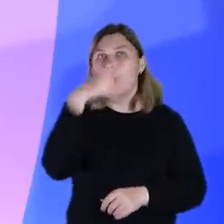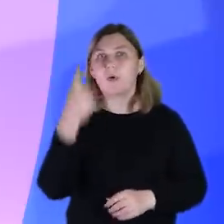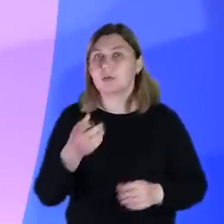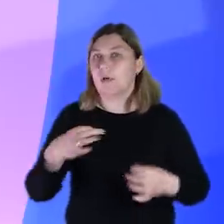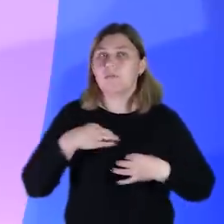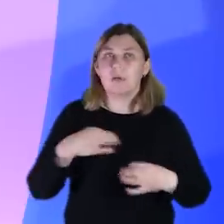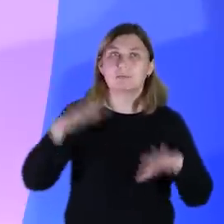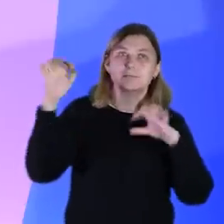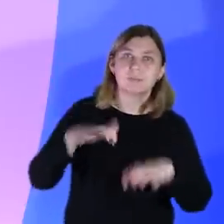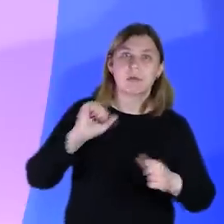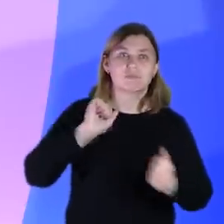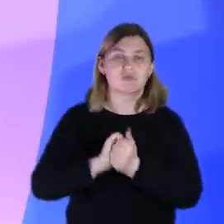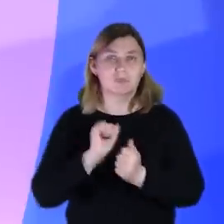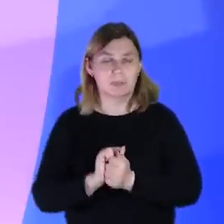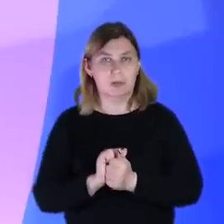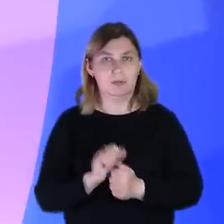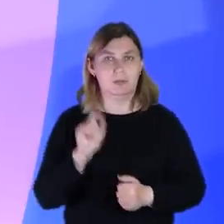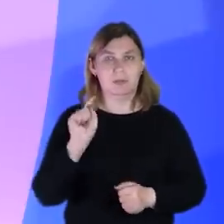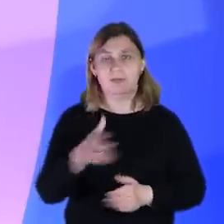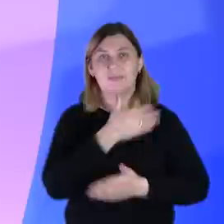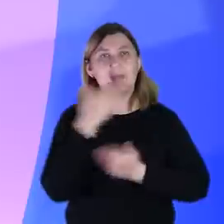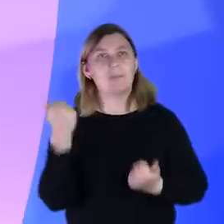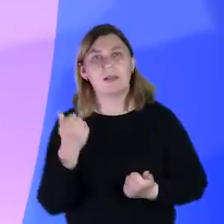czy to był deszcz, że to była zima... I tak naprawdę nie mieli do